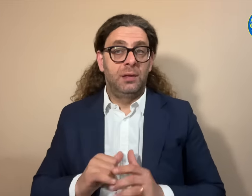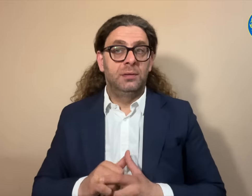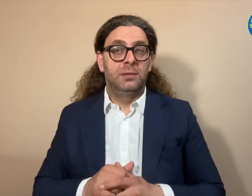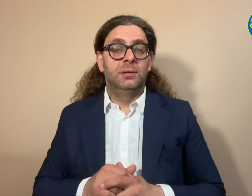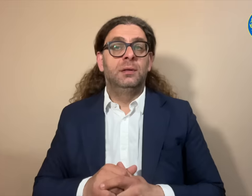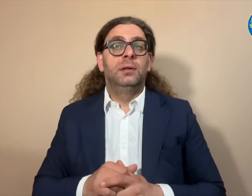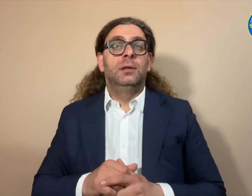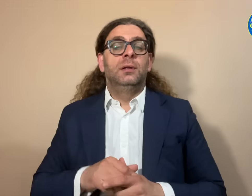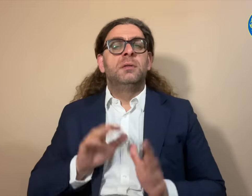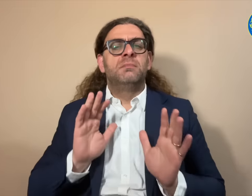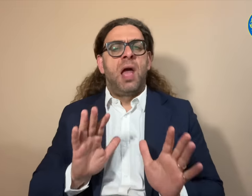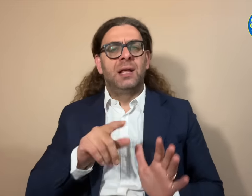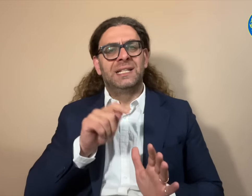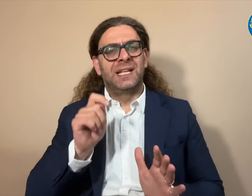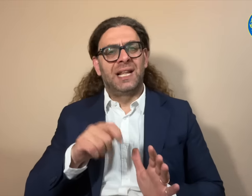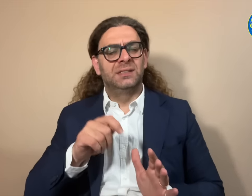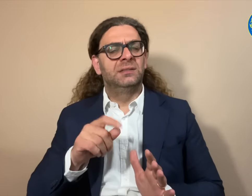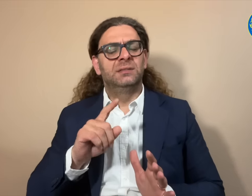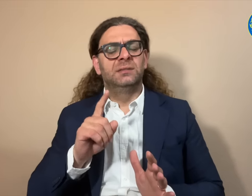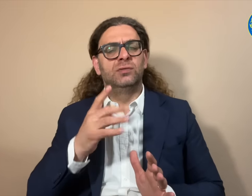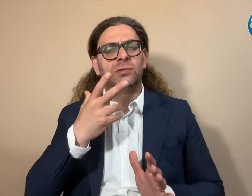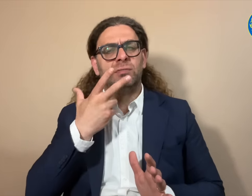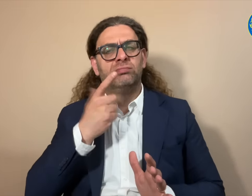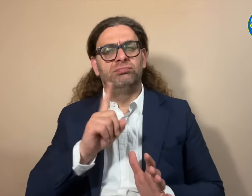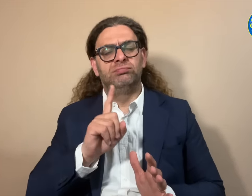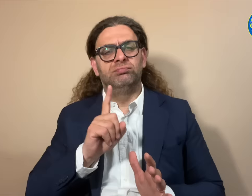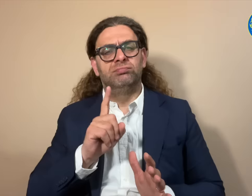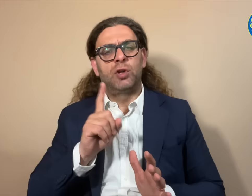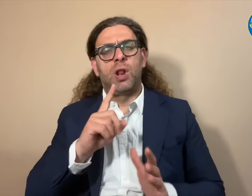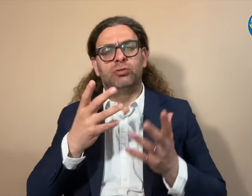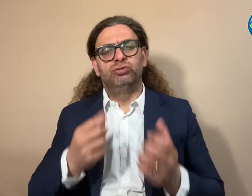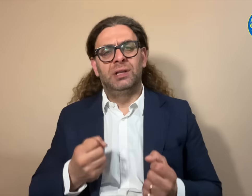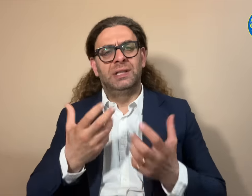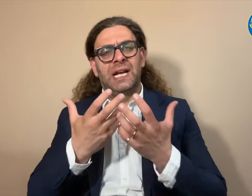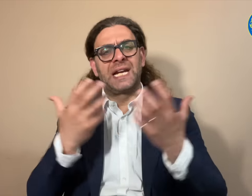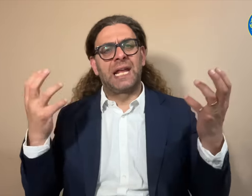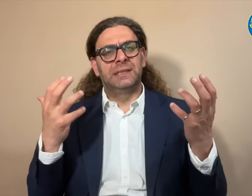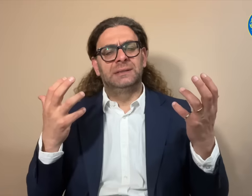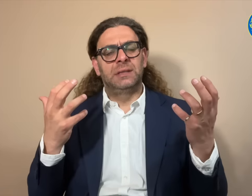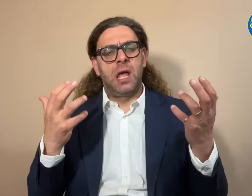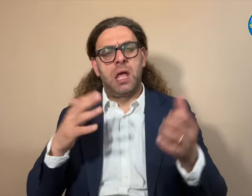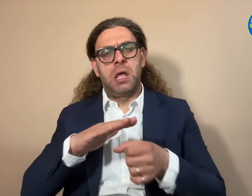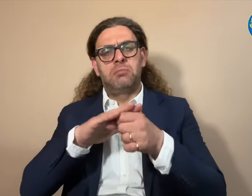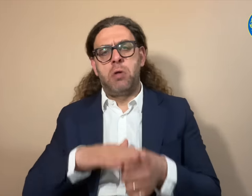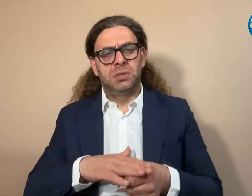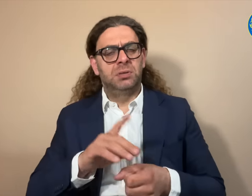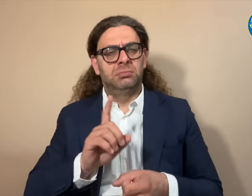ma tale sentenza non accerta con chiarezza il mobbing.